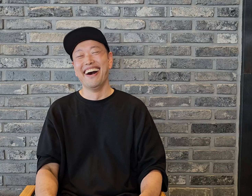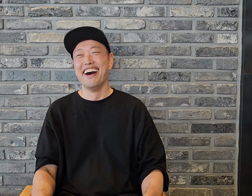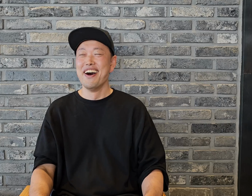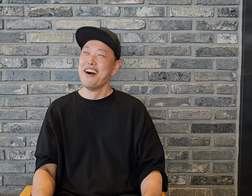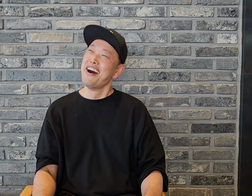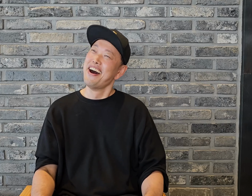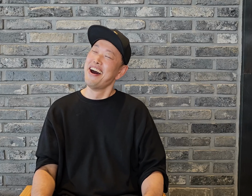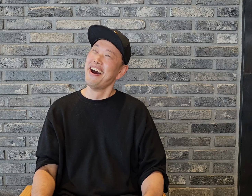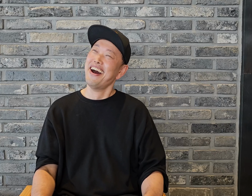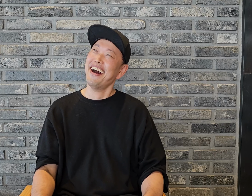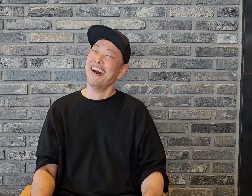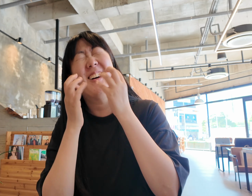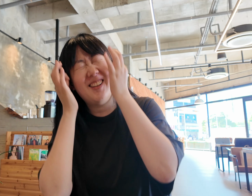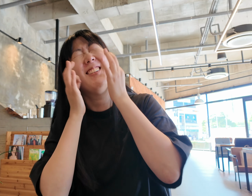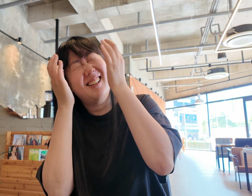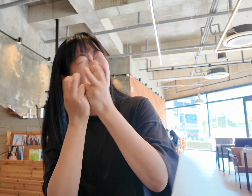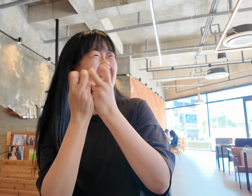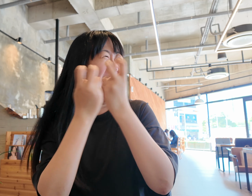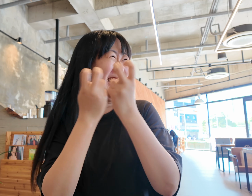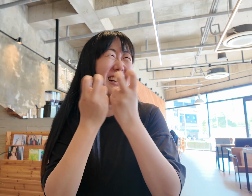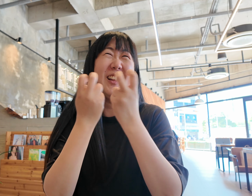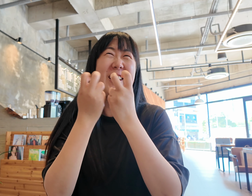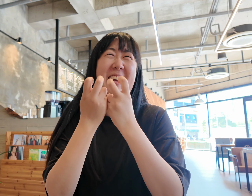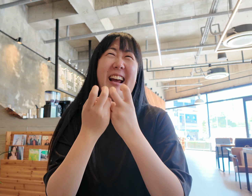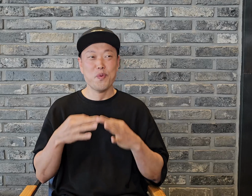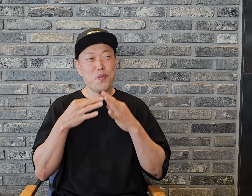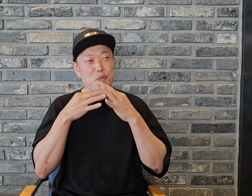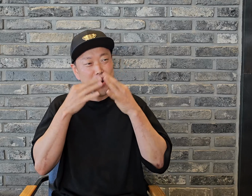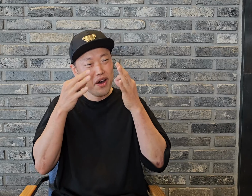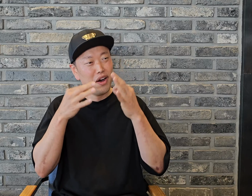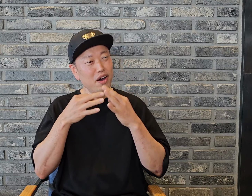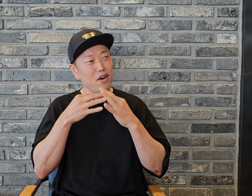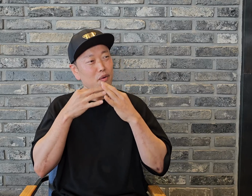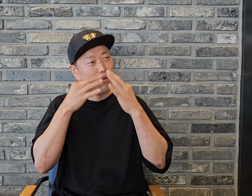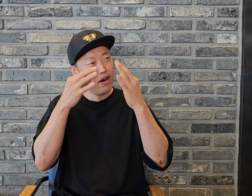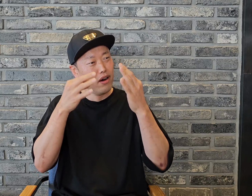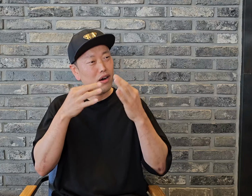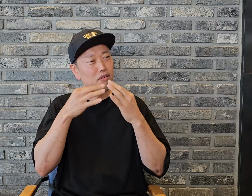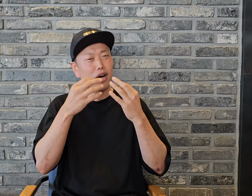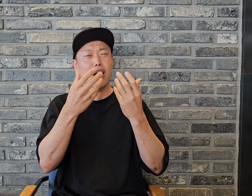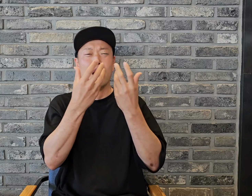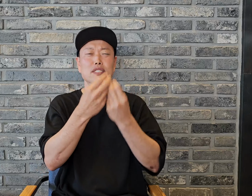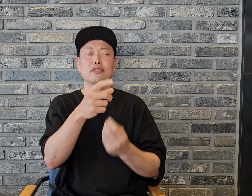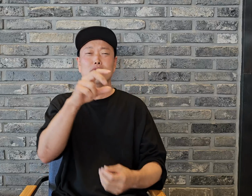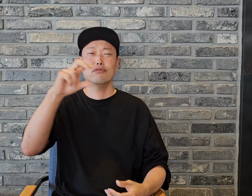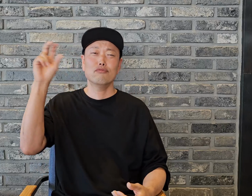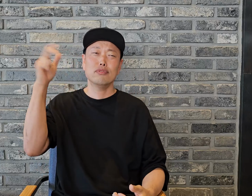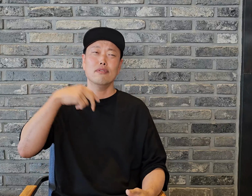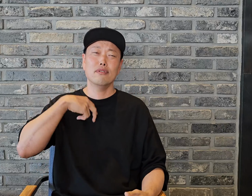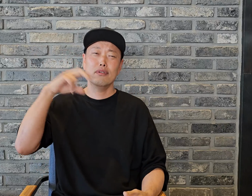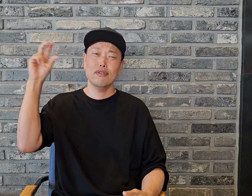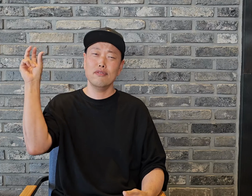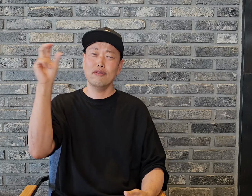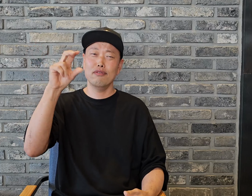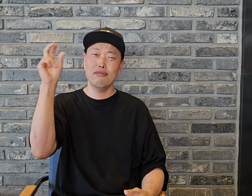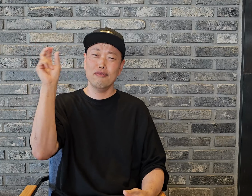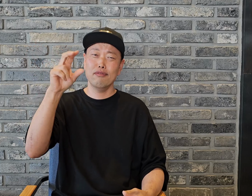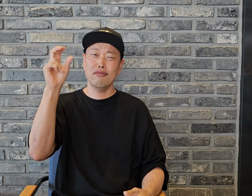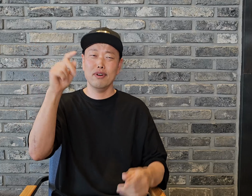ja :) Difícil. ¿Cómo puedo intentarlo? Esfuerzo, esfuerzo, esfuerzo… Por ejemplo, un lanzador lanza una pelota de béisbol, ¿no?